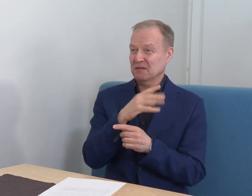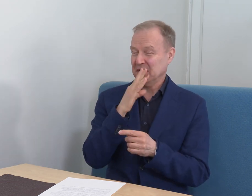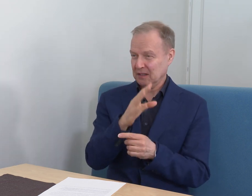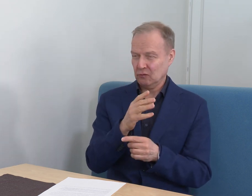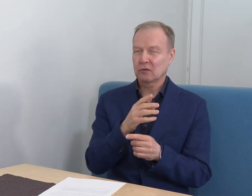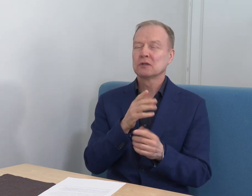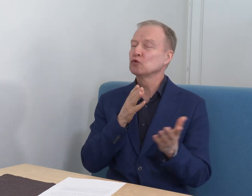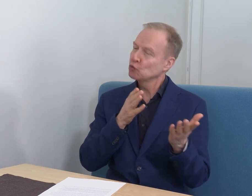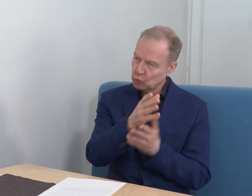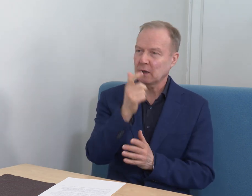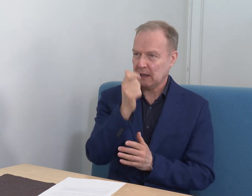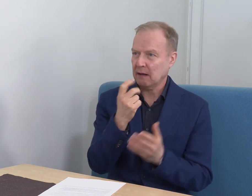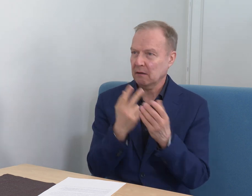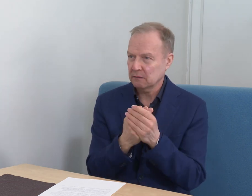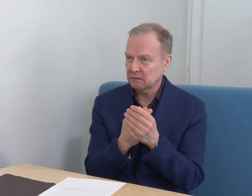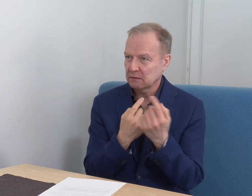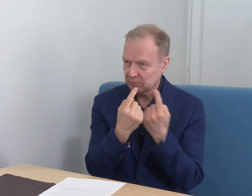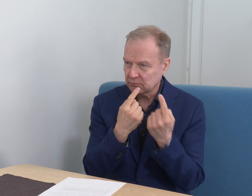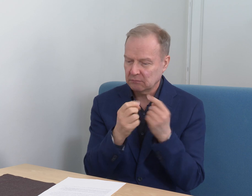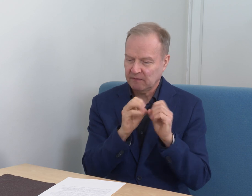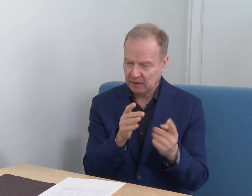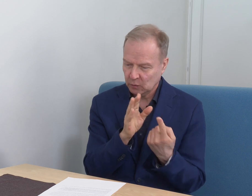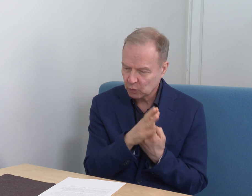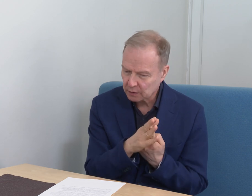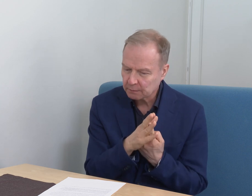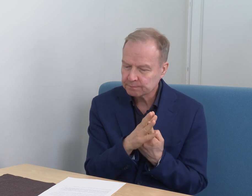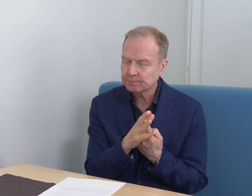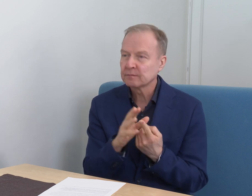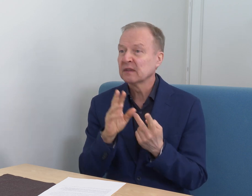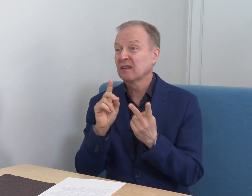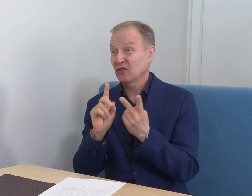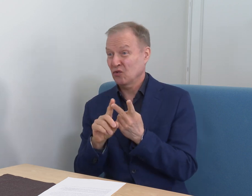Ensinnäkin suoraan Kelan kanssa keskustelemalla ja vaikuttamalla -